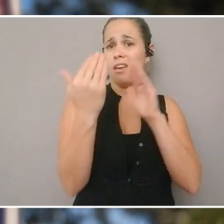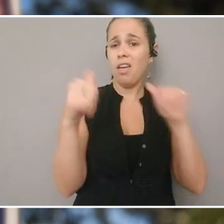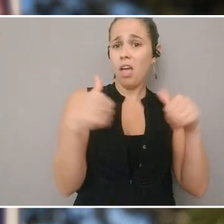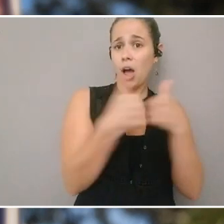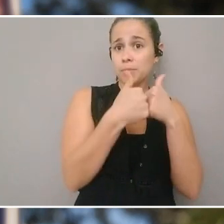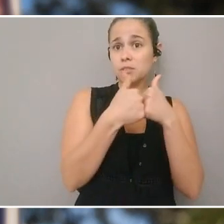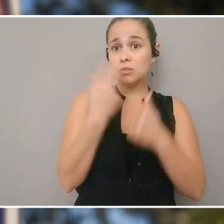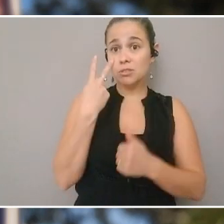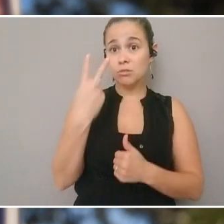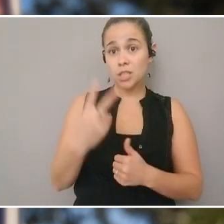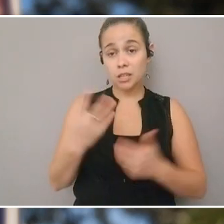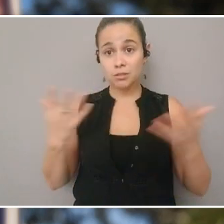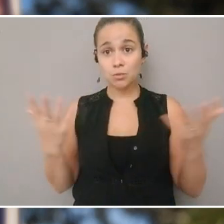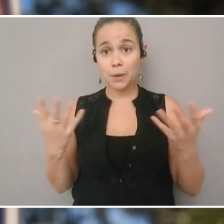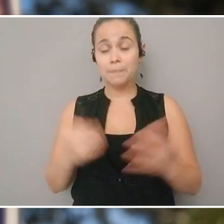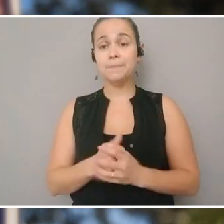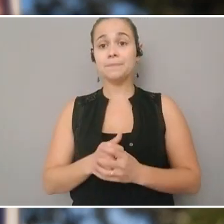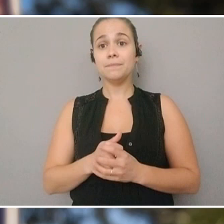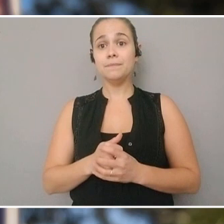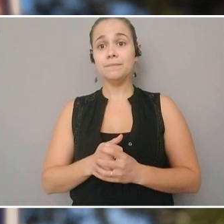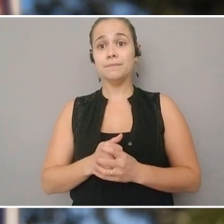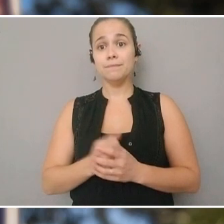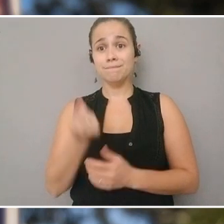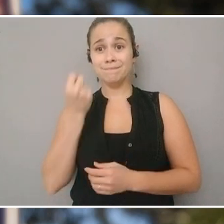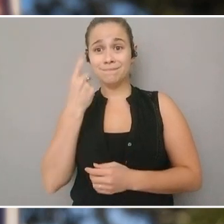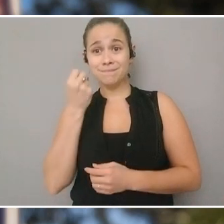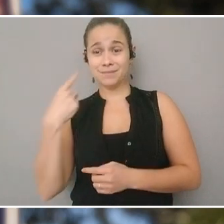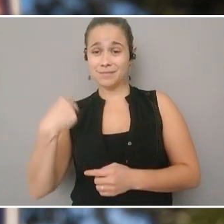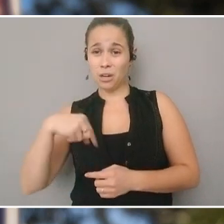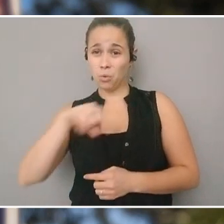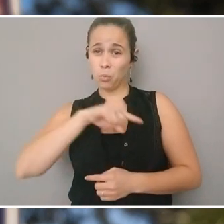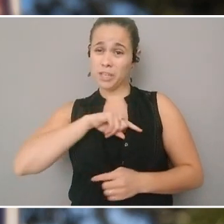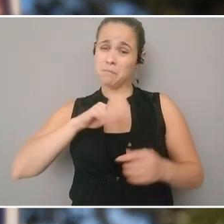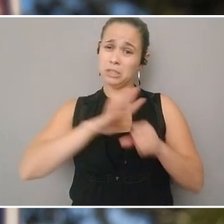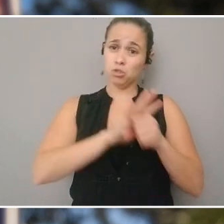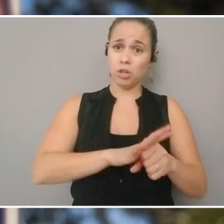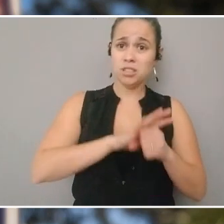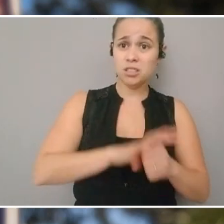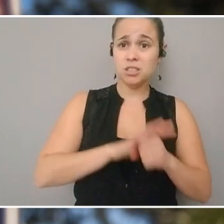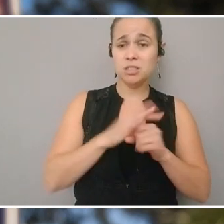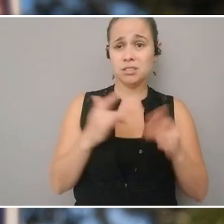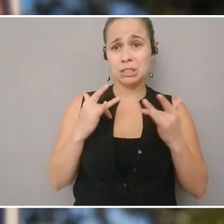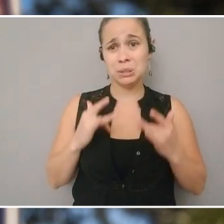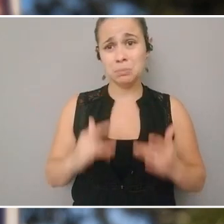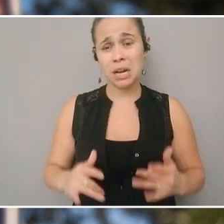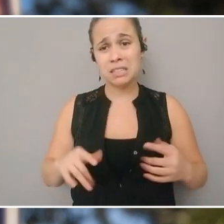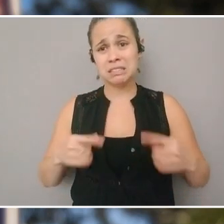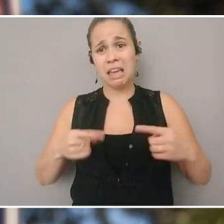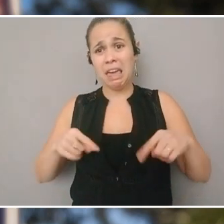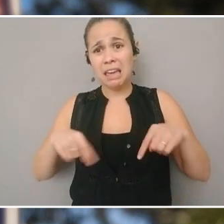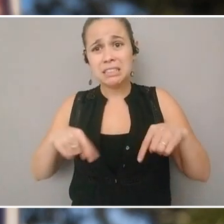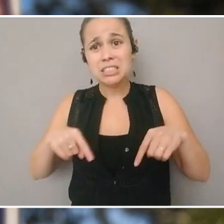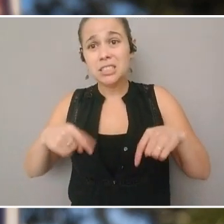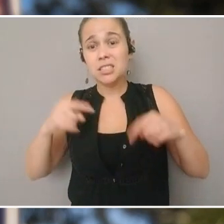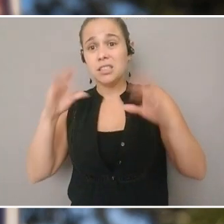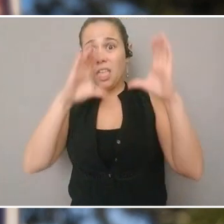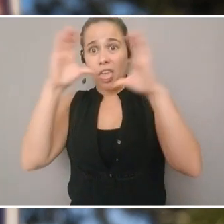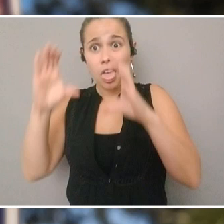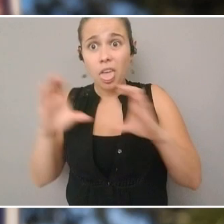esto. Hemos estado estresados, deprimidos,